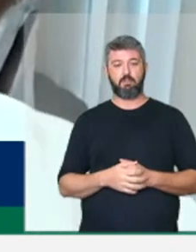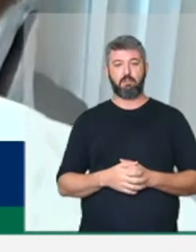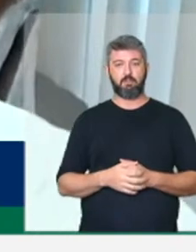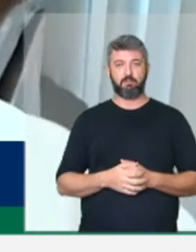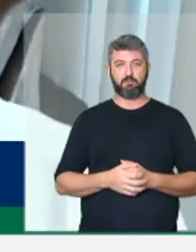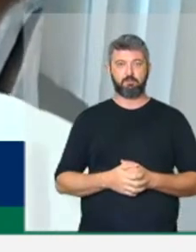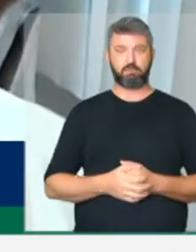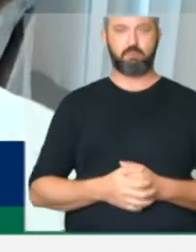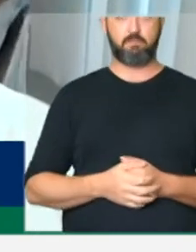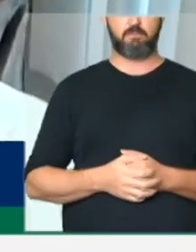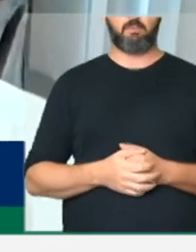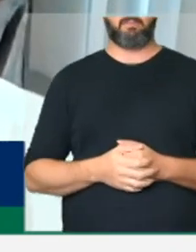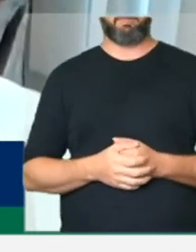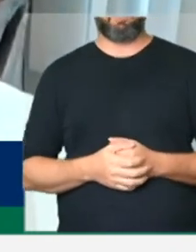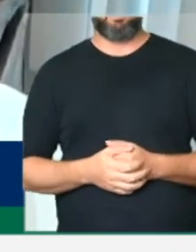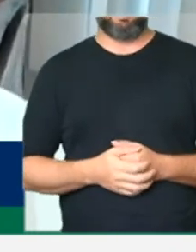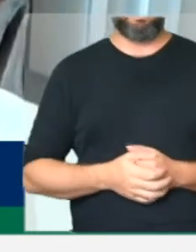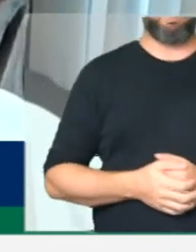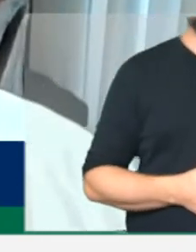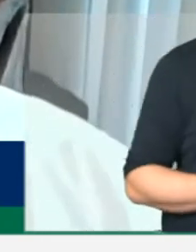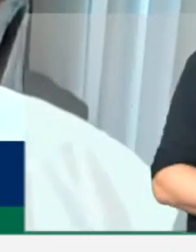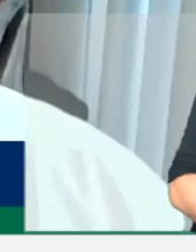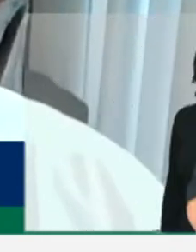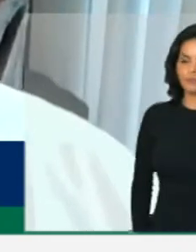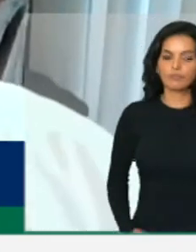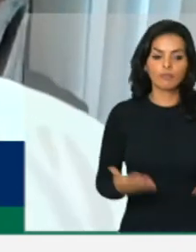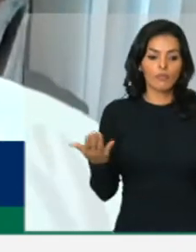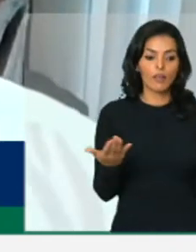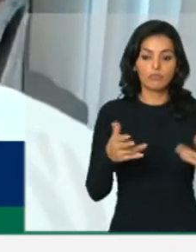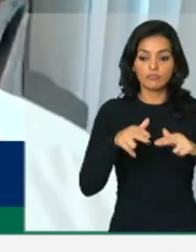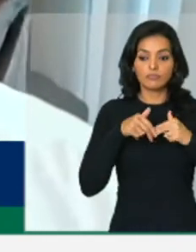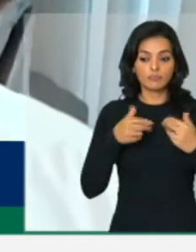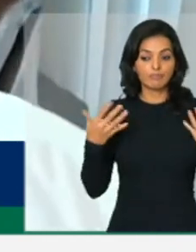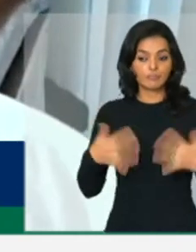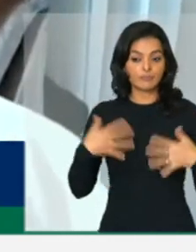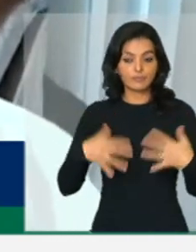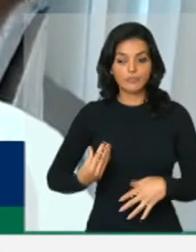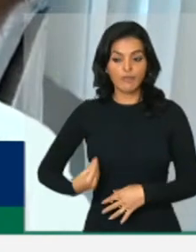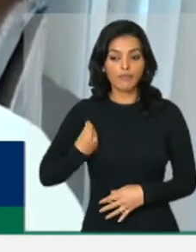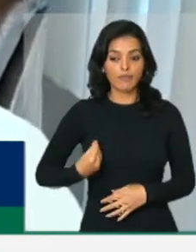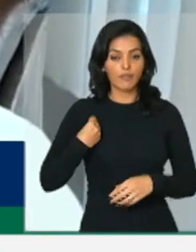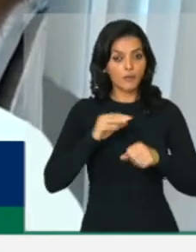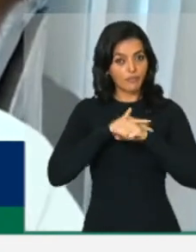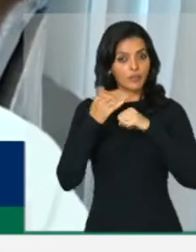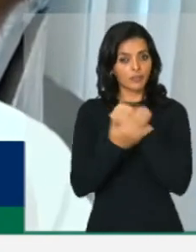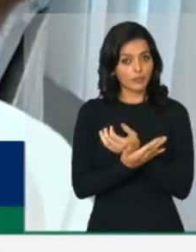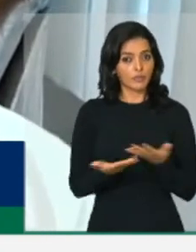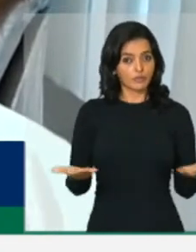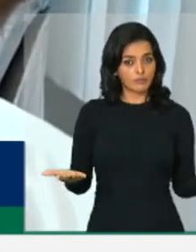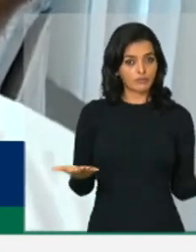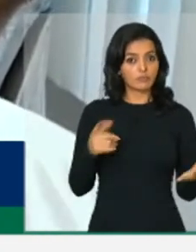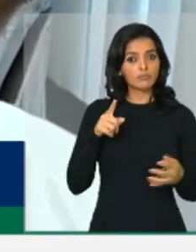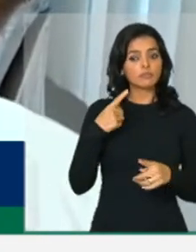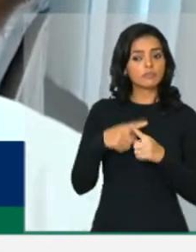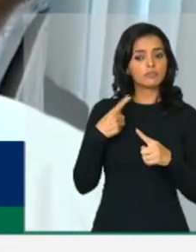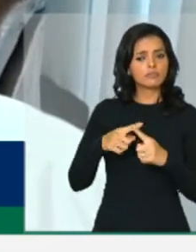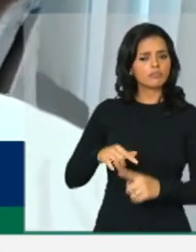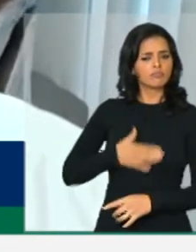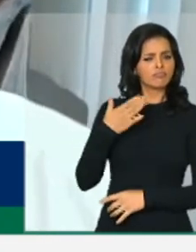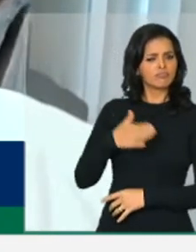PARLAMENTARES VÊM AQUI PEDIR AUMENTO DO AUXÍLIO EMERGENCIAL. AÍ QUEREM AUMENTO DO AUXÍLIO EMERGENCIAL. MAS NÃO SABEM DE ONDE VEM O DINHEIRO. O